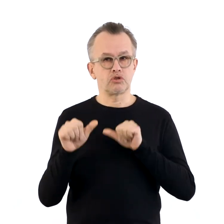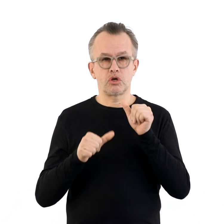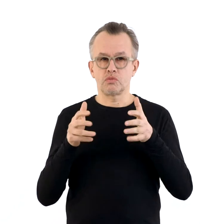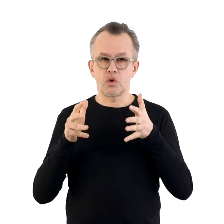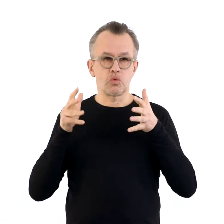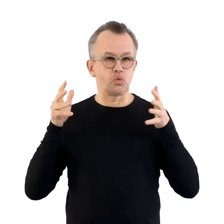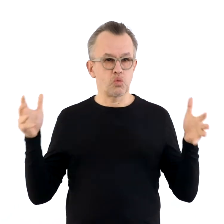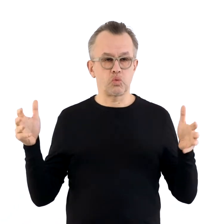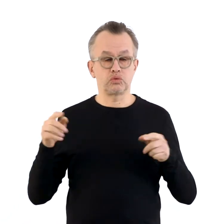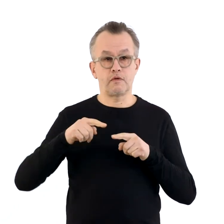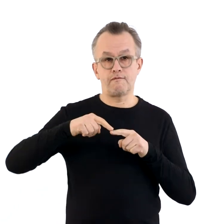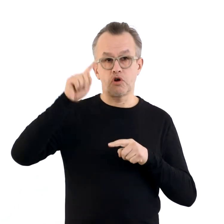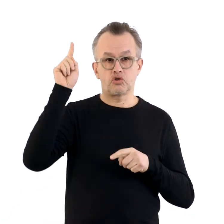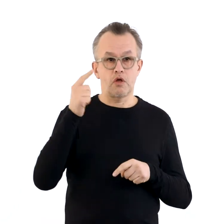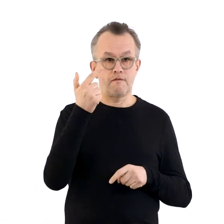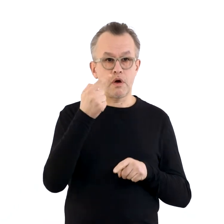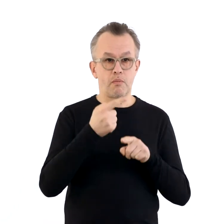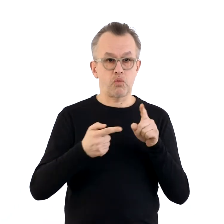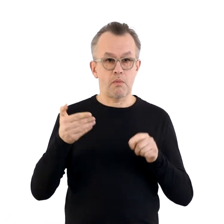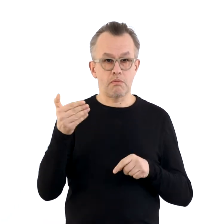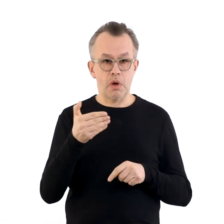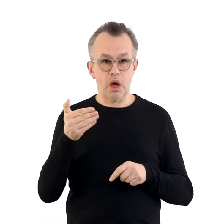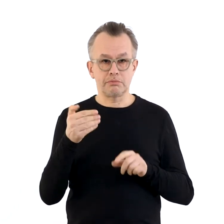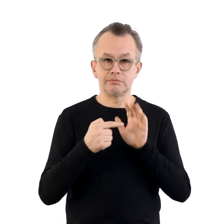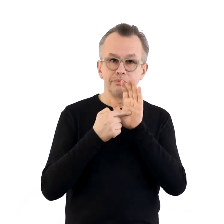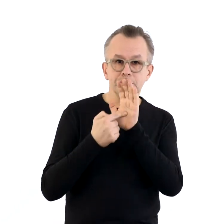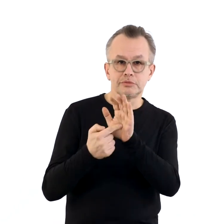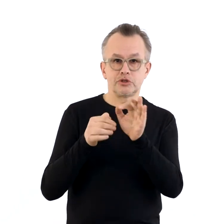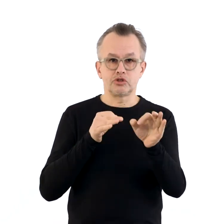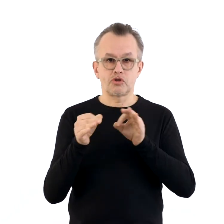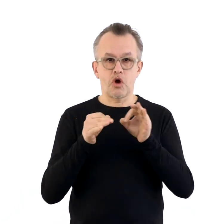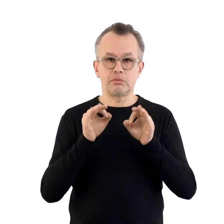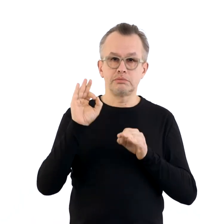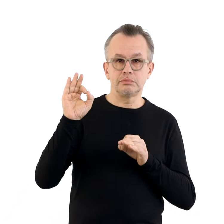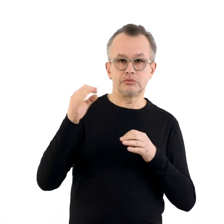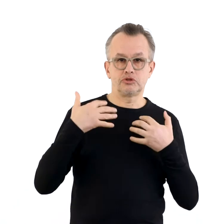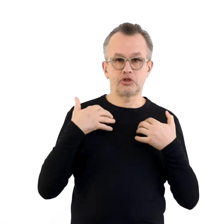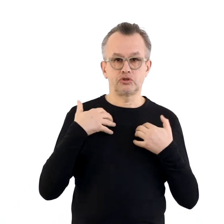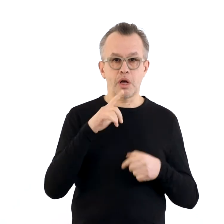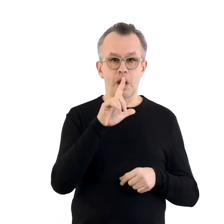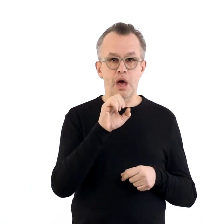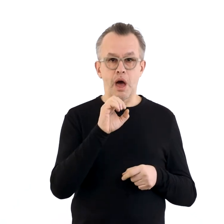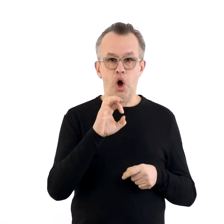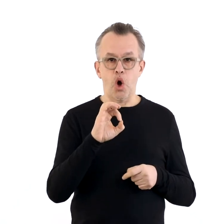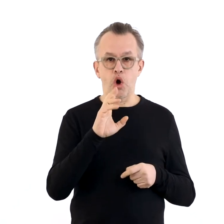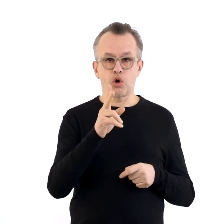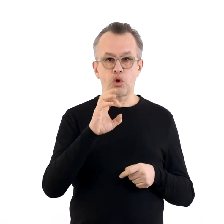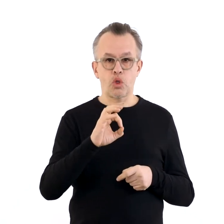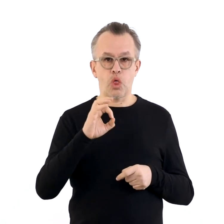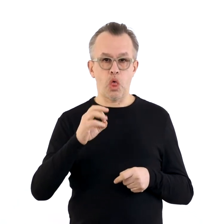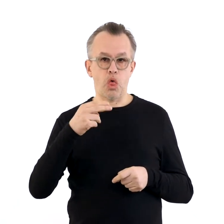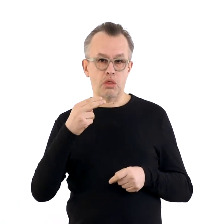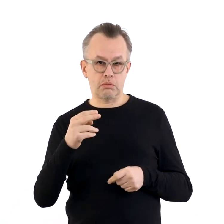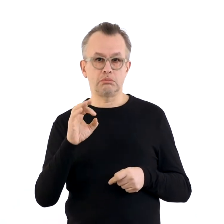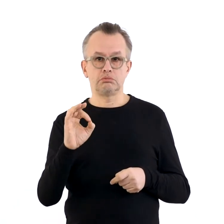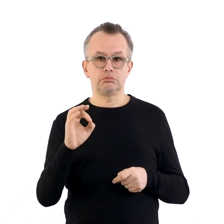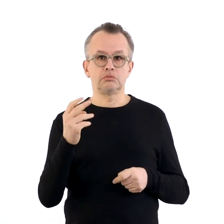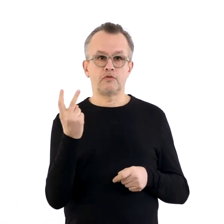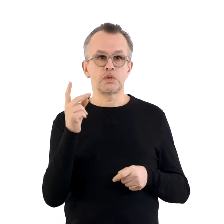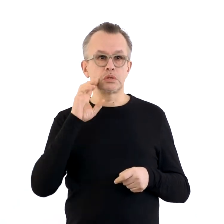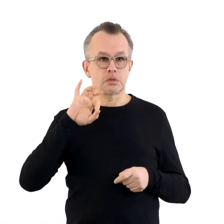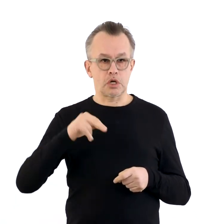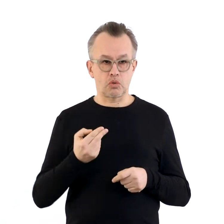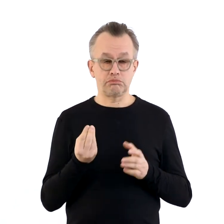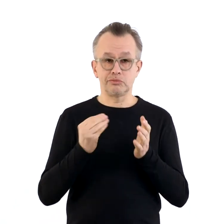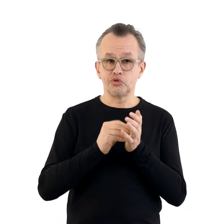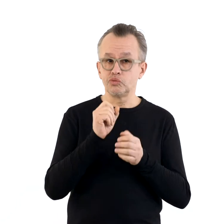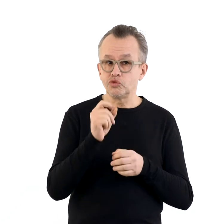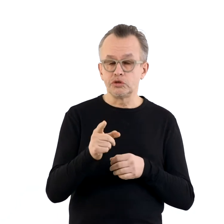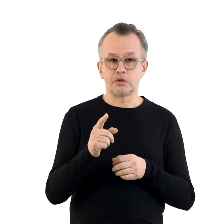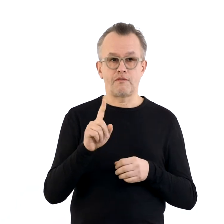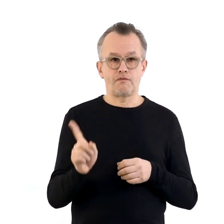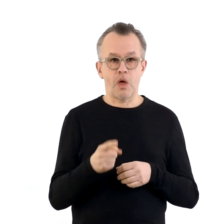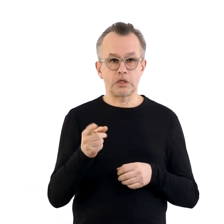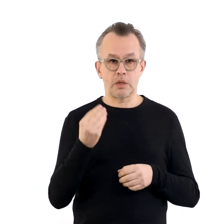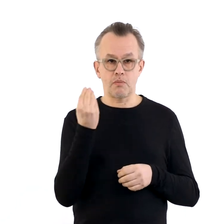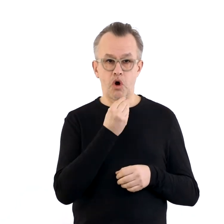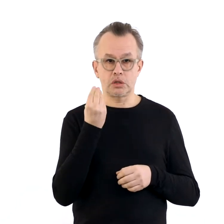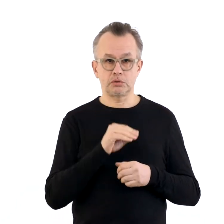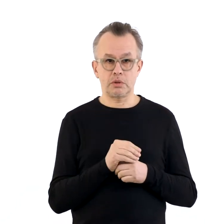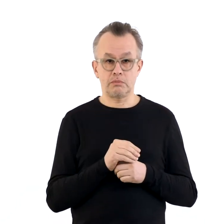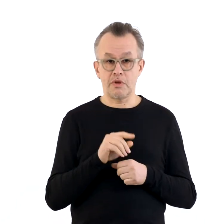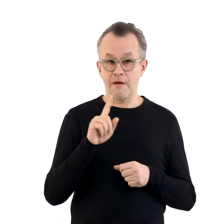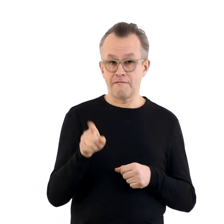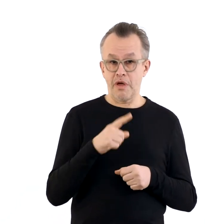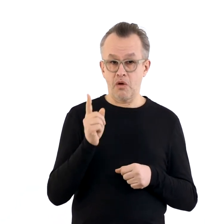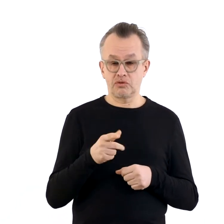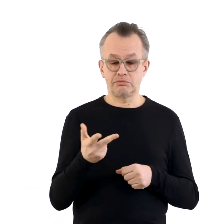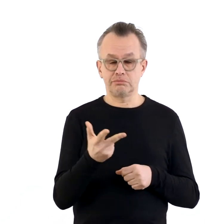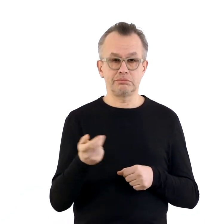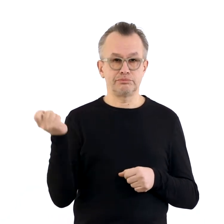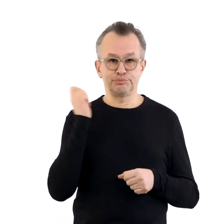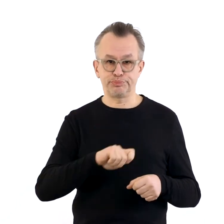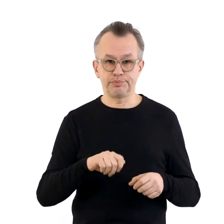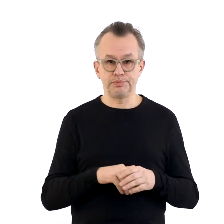Ten niemal 2,5 metrowy posąg przedstawia historię Laokoona i jego synów, zabitych przez węże morskie.